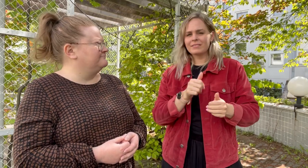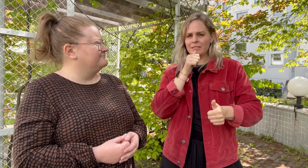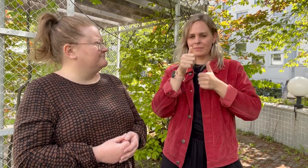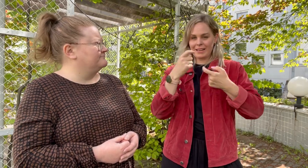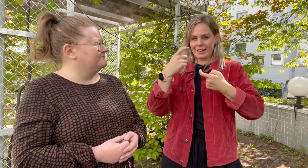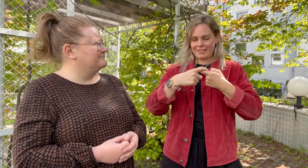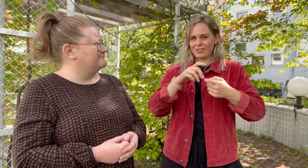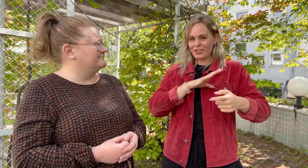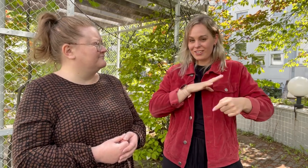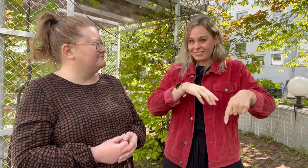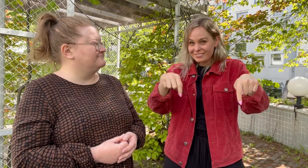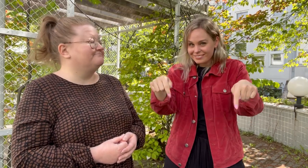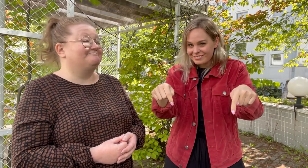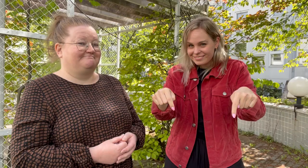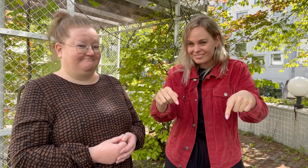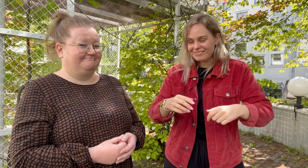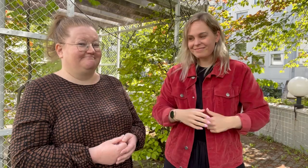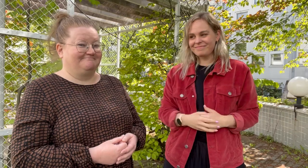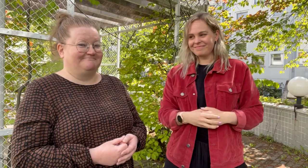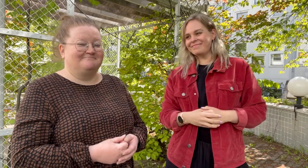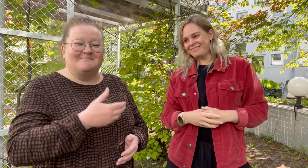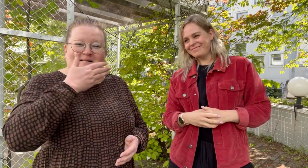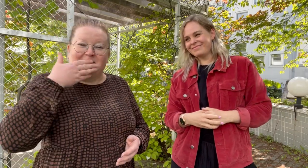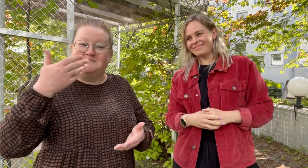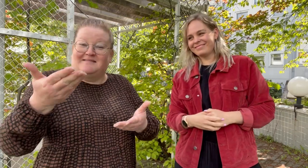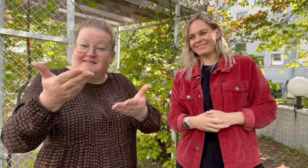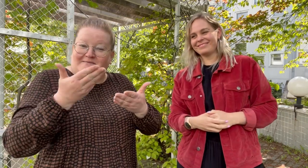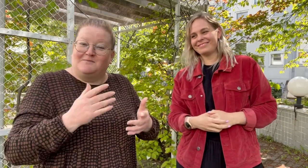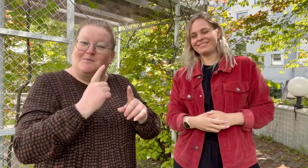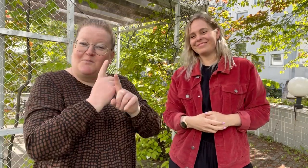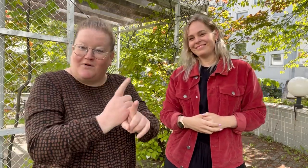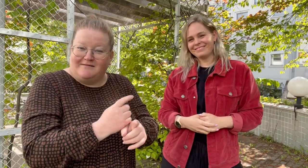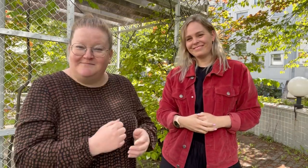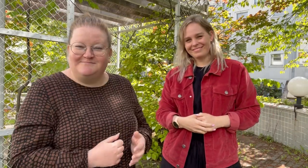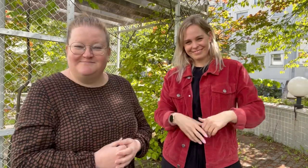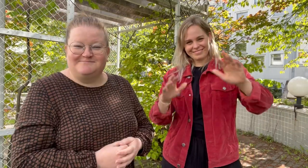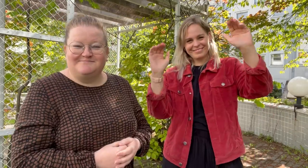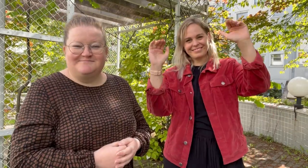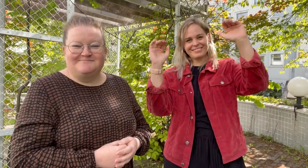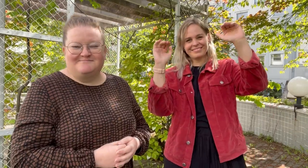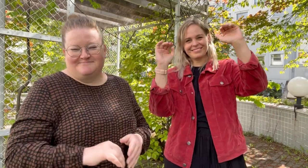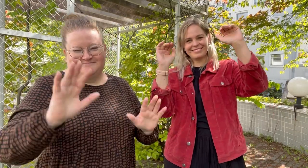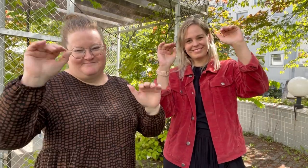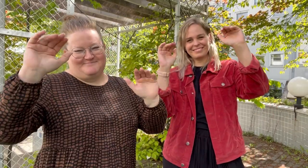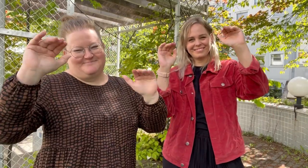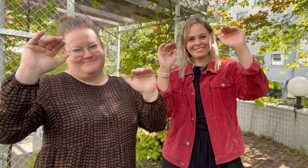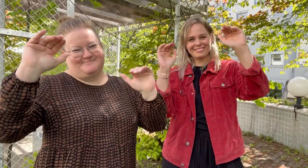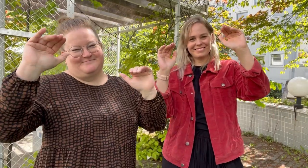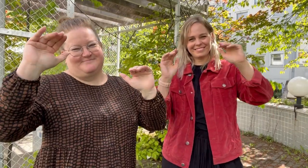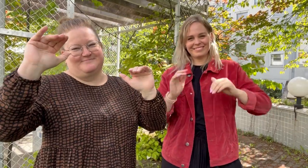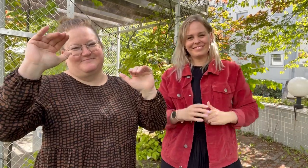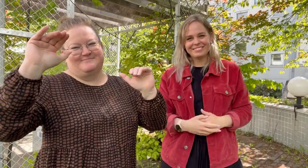Ilmoittautumislinkki on alla. Lämpimästi tervetuloa mukaan! Moi moi!